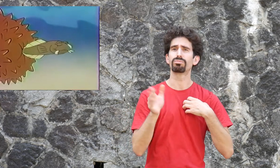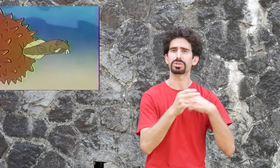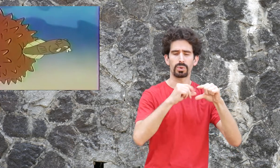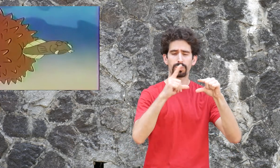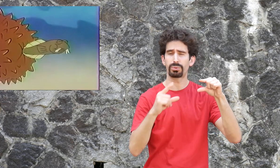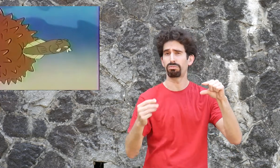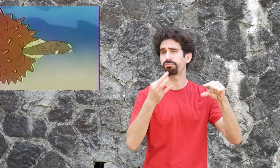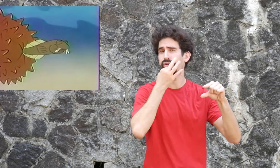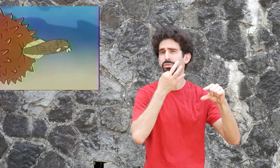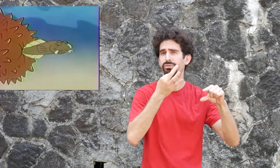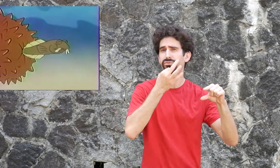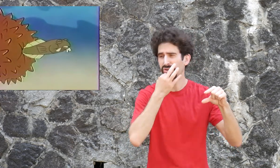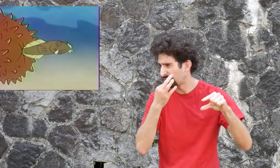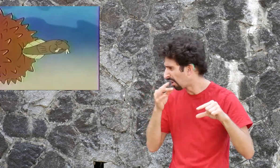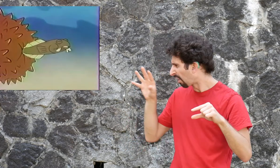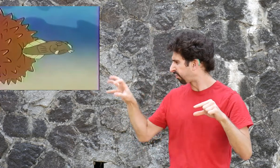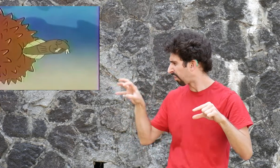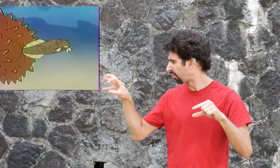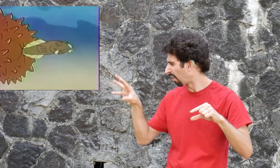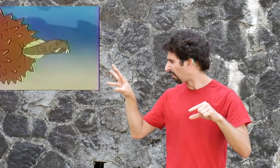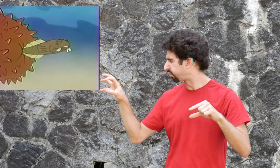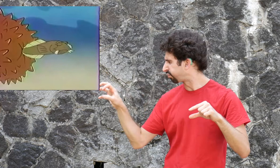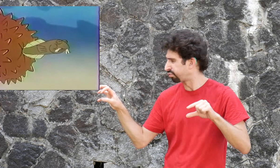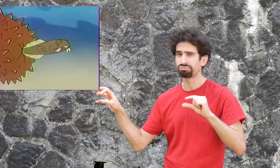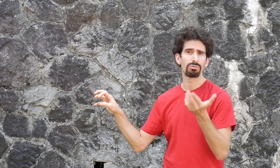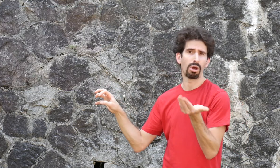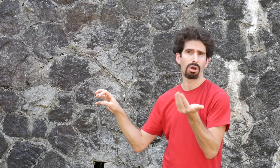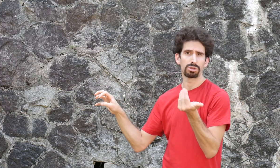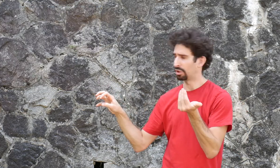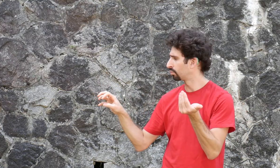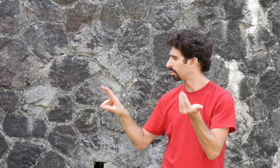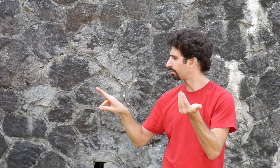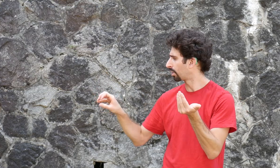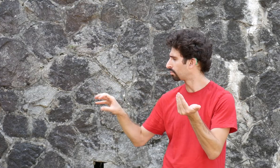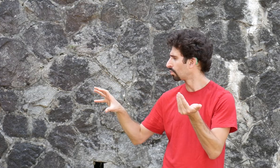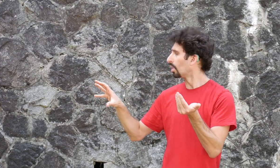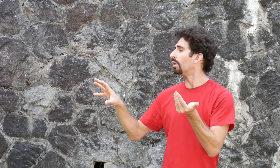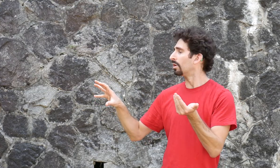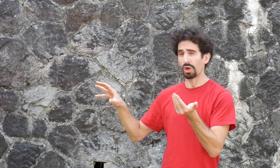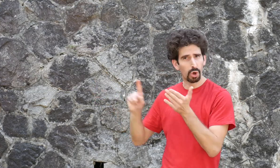le carapidae en profite. Il mange l'organe et attend qu'il se regénère.